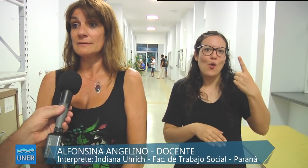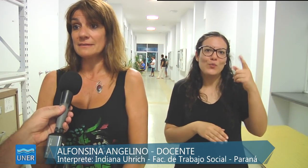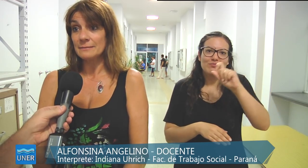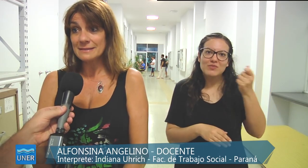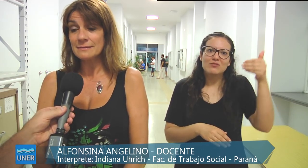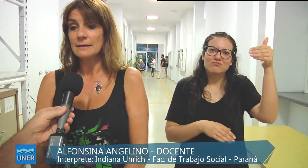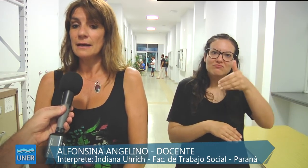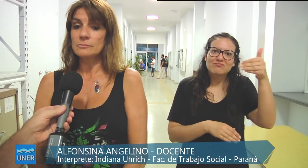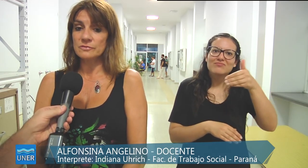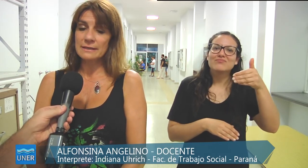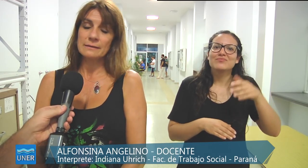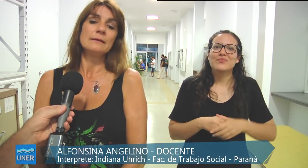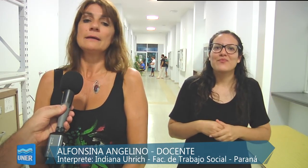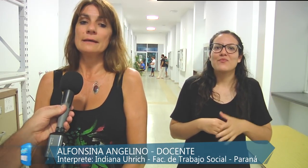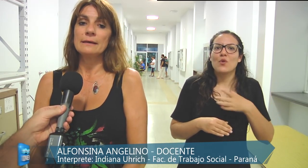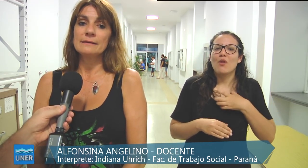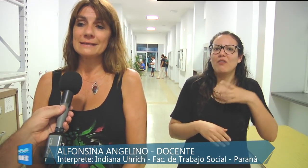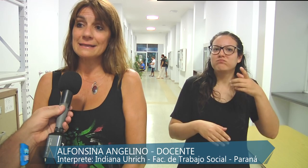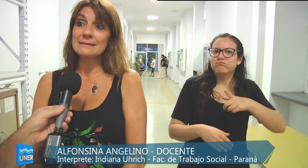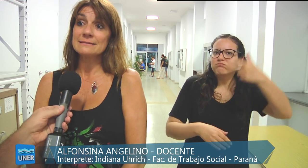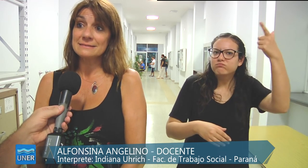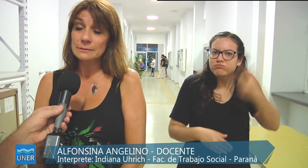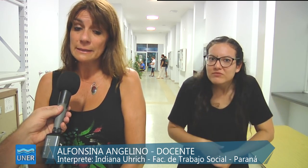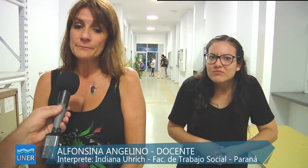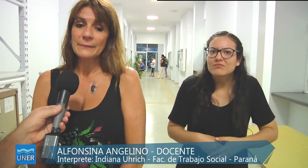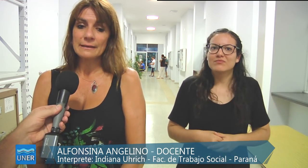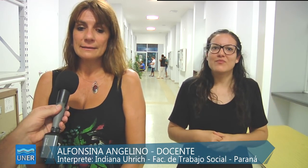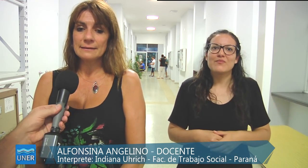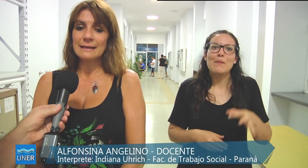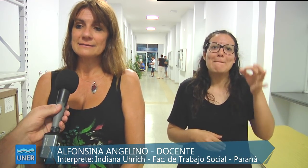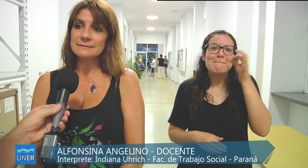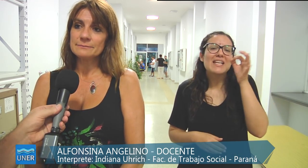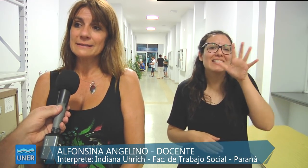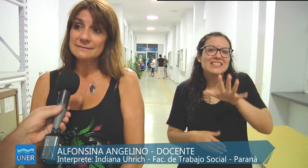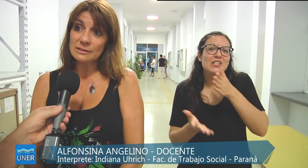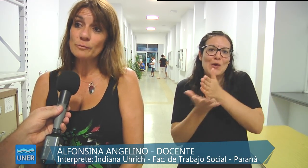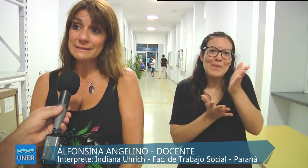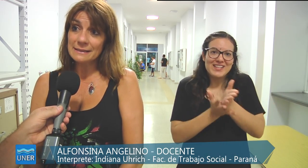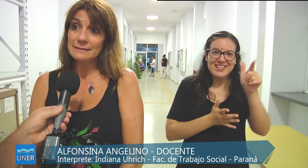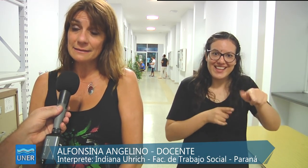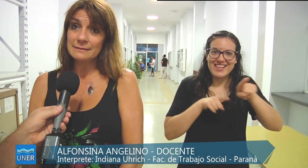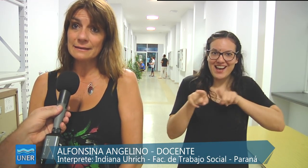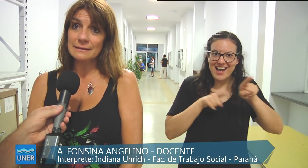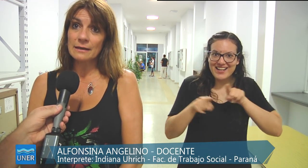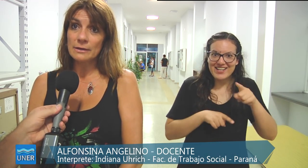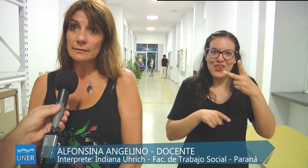vez al mes a cursar de manera intensiva las 25 materias que tiene esta carrera a lo largo